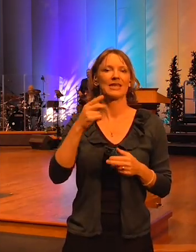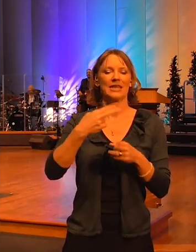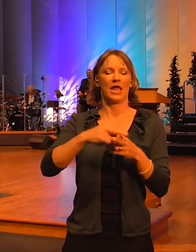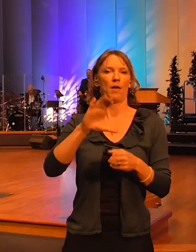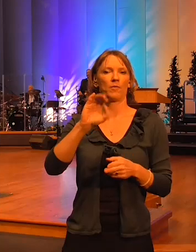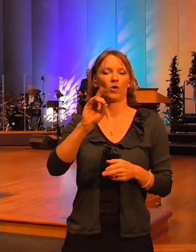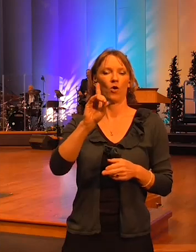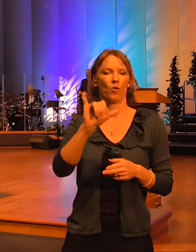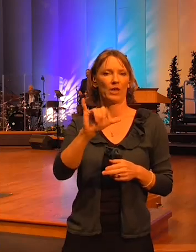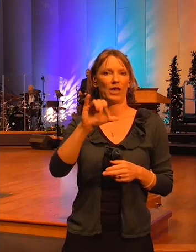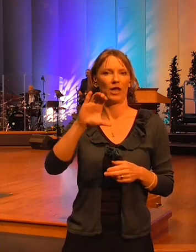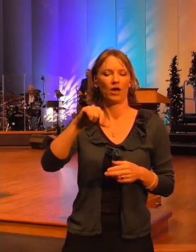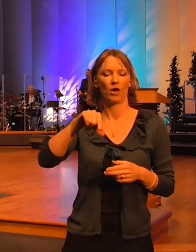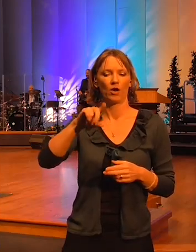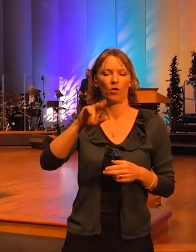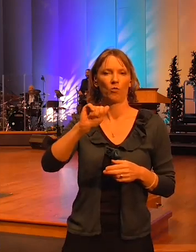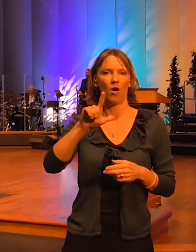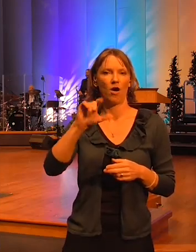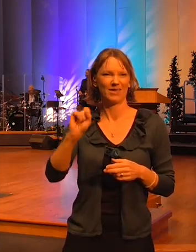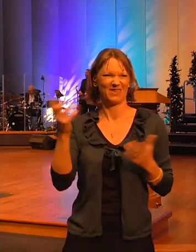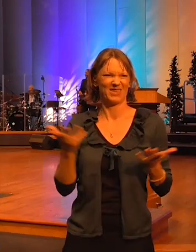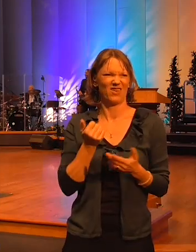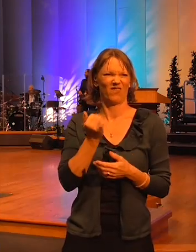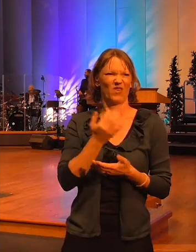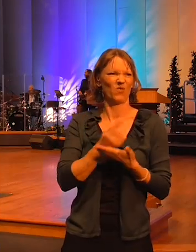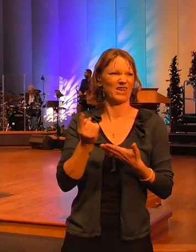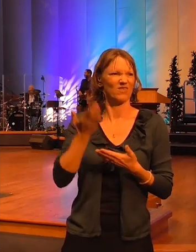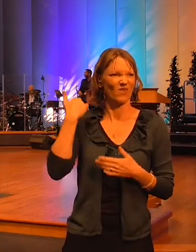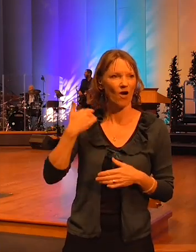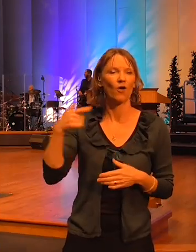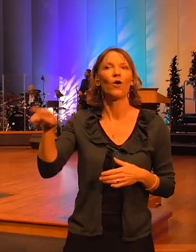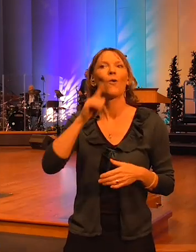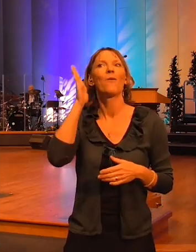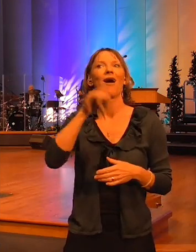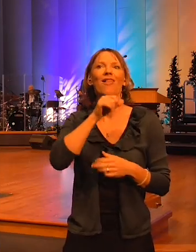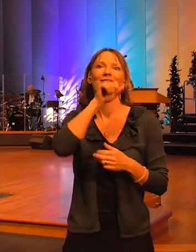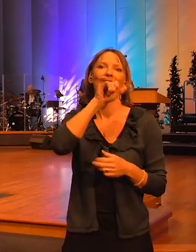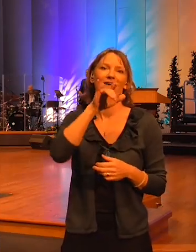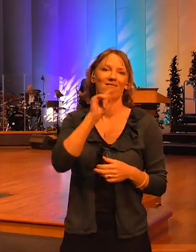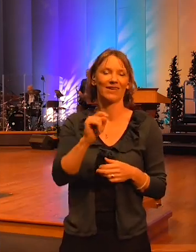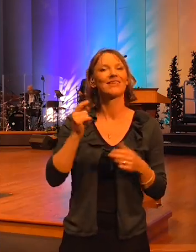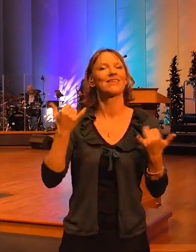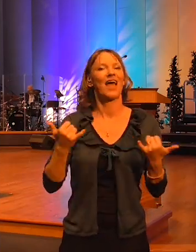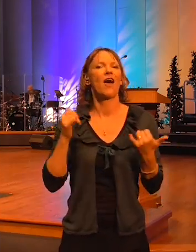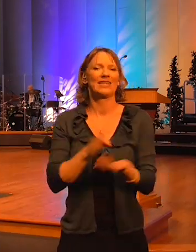hace un par de semanas y oh, te va a encantar, pero ahora cantemos juntos. ¿Está